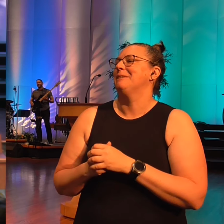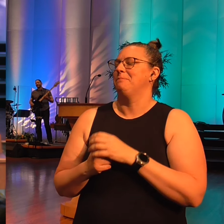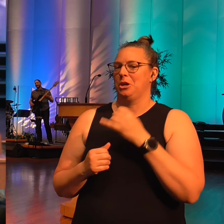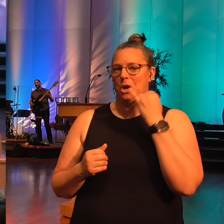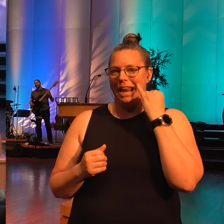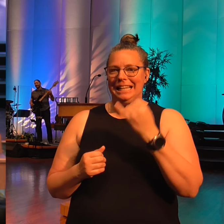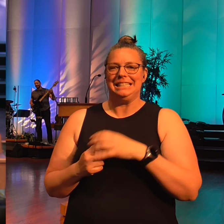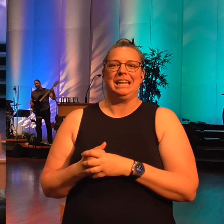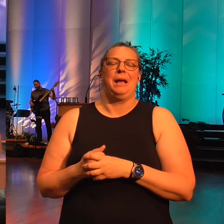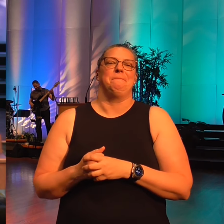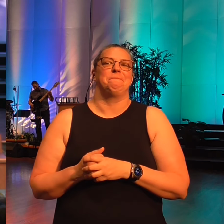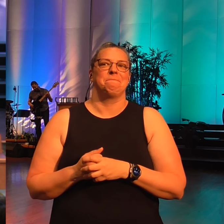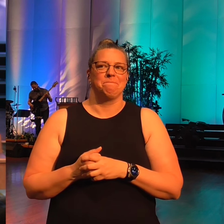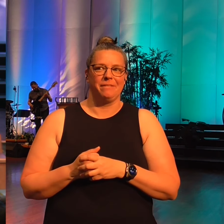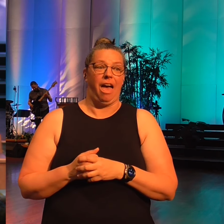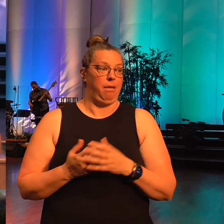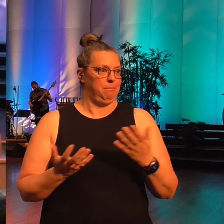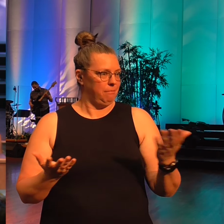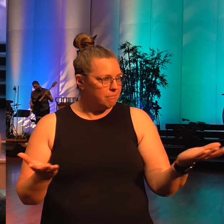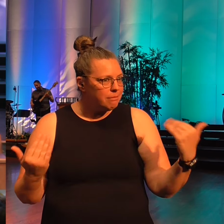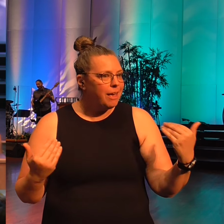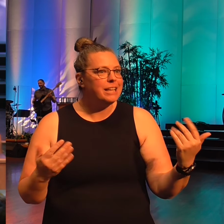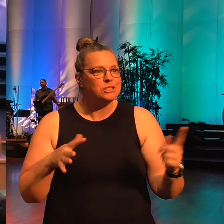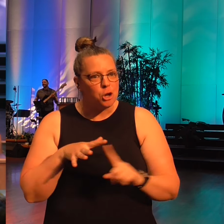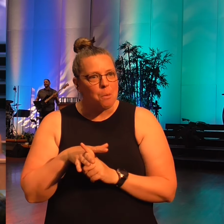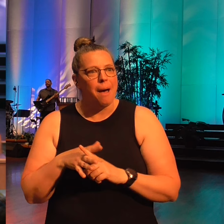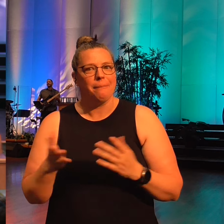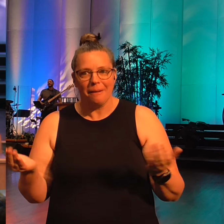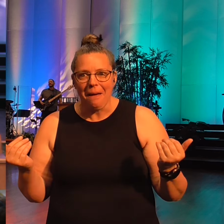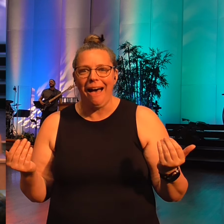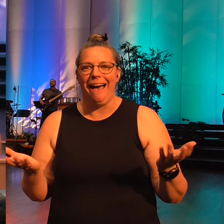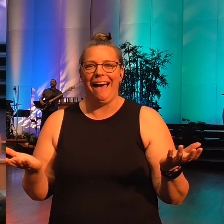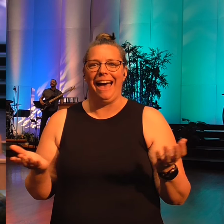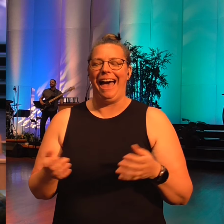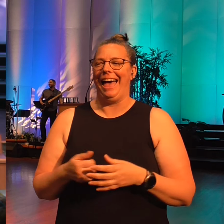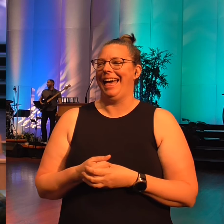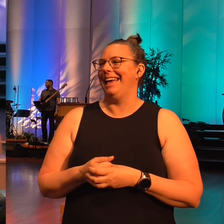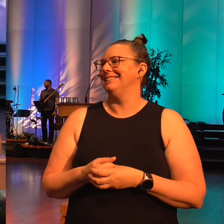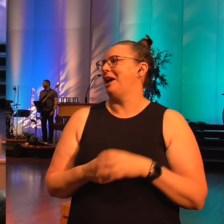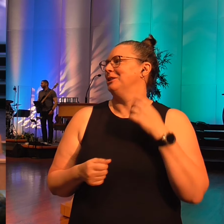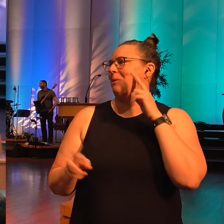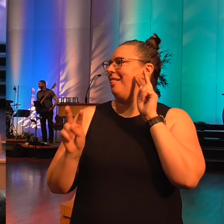de colas Eso podría tentar a la gente a aparecer Creo que podría funcionar Espero verte